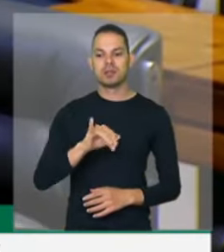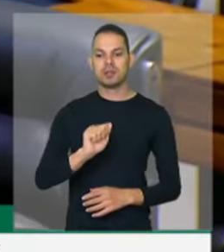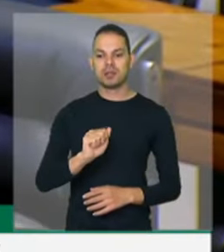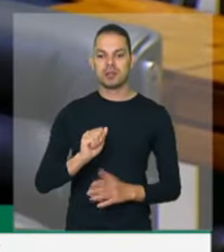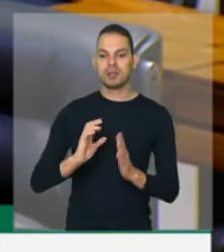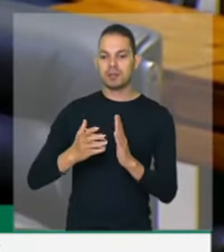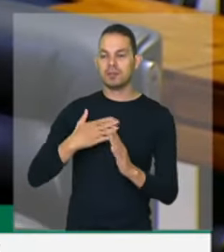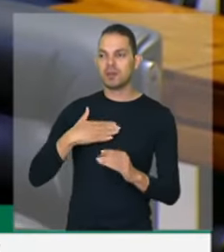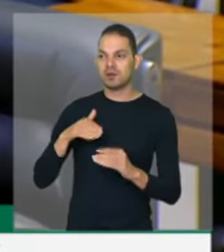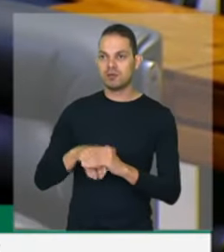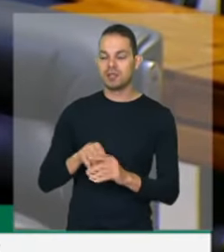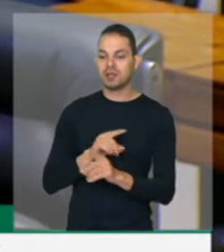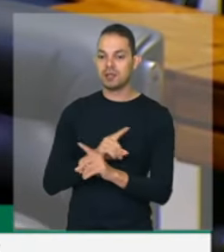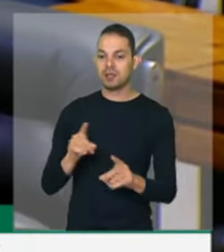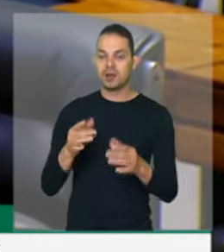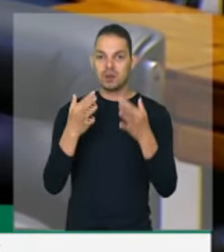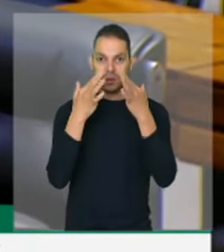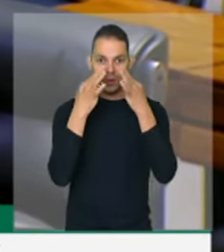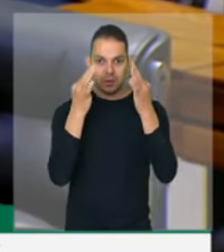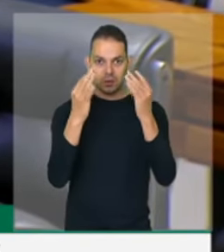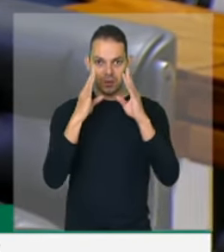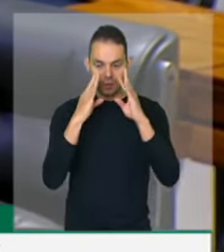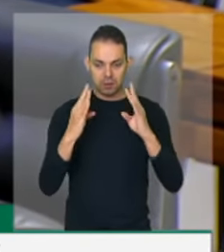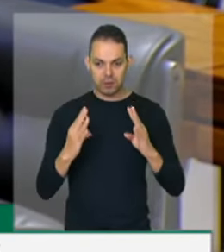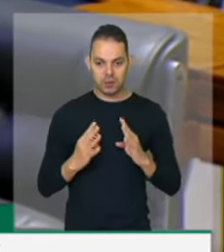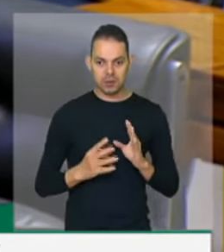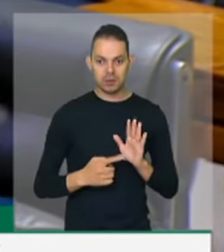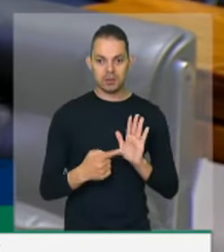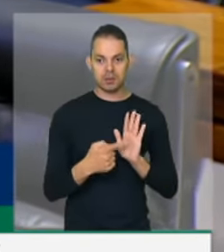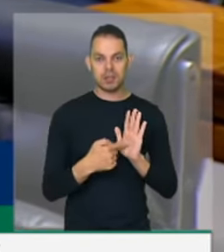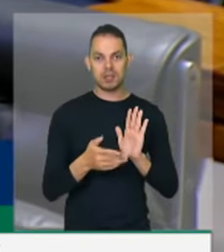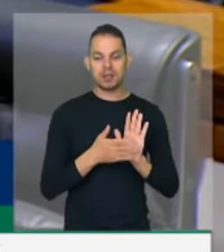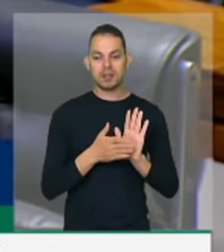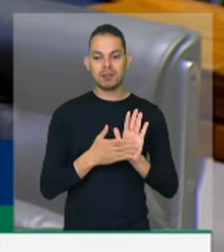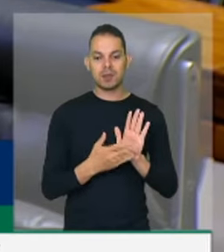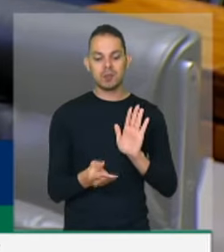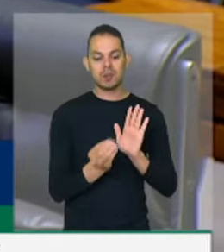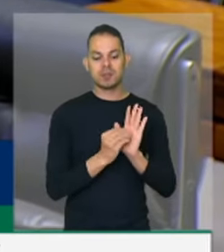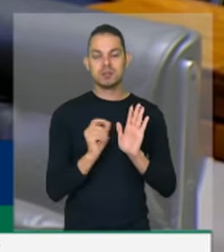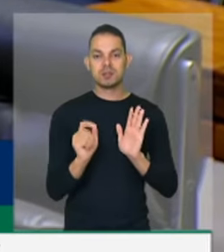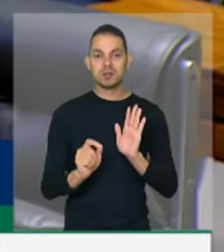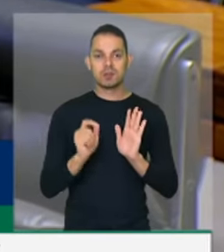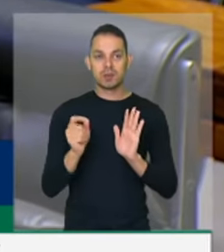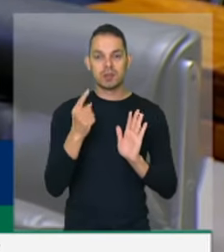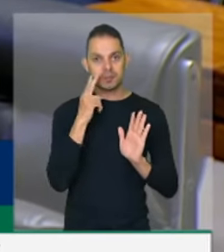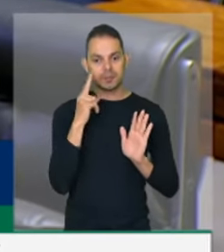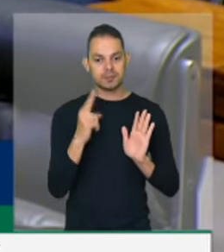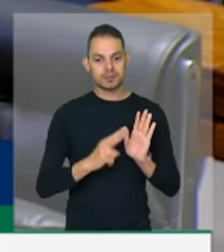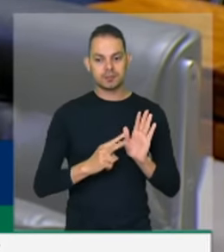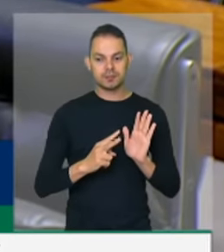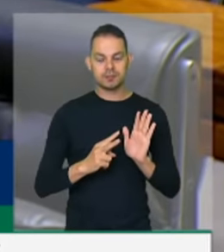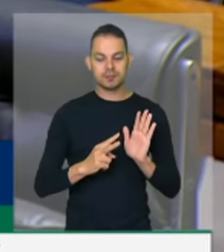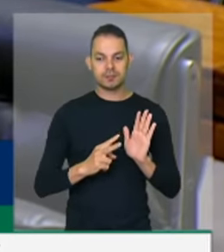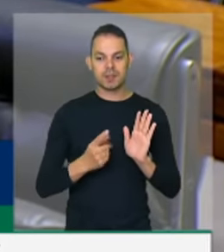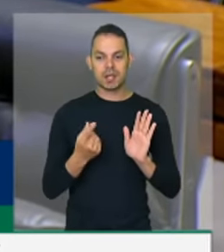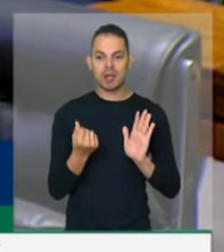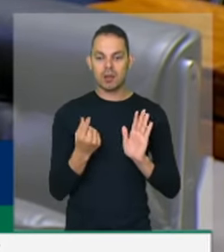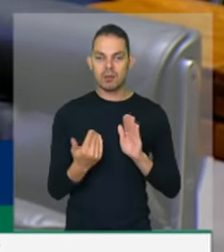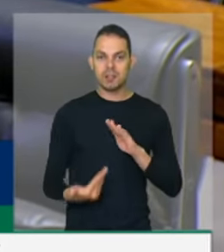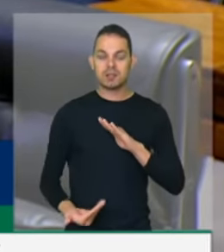[DEP. CARMEN ZANOTTO]: CIDADANIA NÃO, CHAMAR ATENÇÃO PARA O QUE ESTÁ ESCRITO NA PROPOSTA DO DESTAQUE, COM PREÇOS LIMITADOS AO VALOR PAGO PELO MINISTÉRIO DA SAÚDE PARA LEITOS COVID, O VALOR PAGO